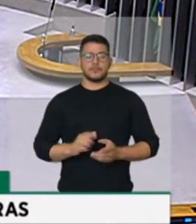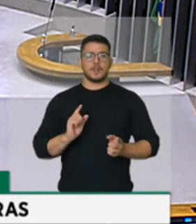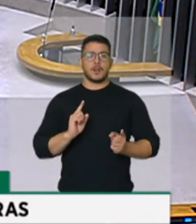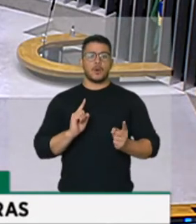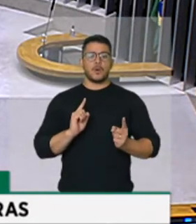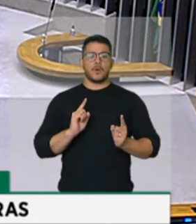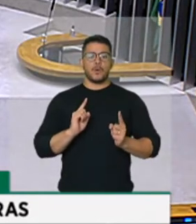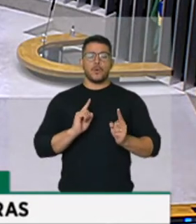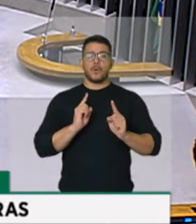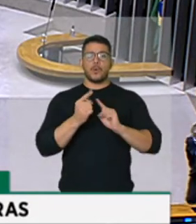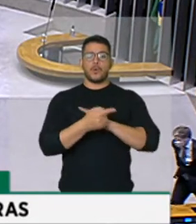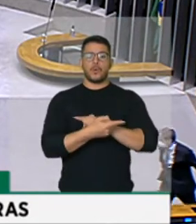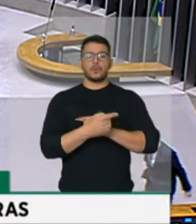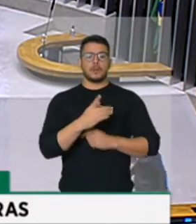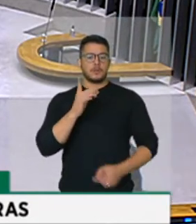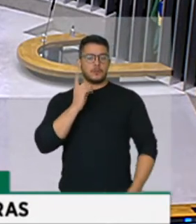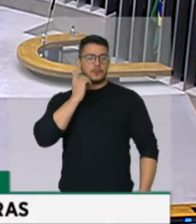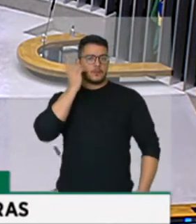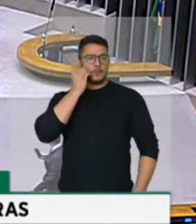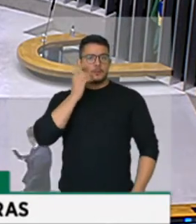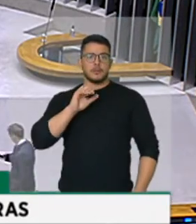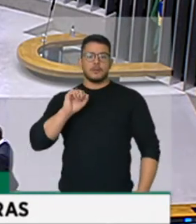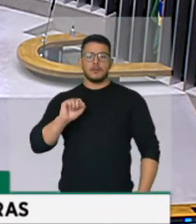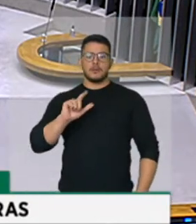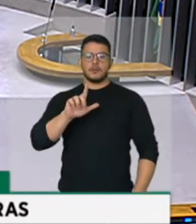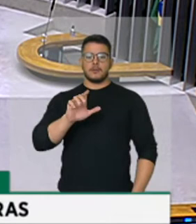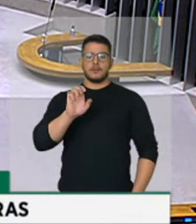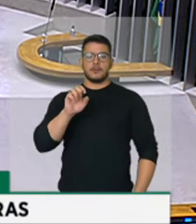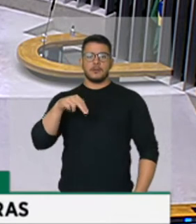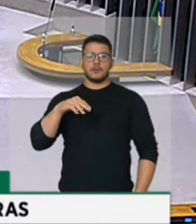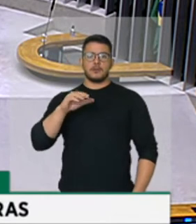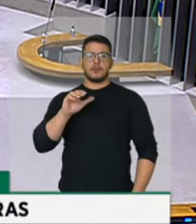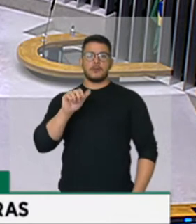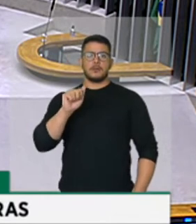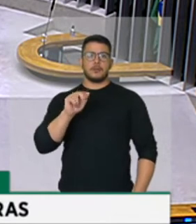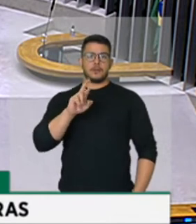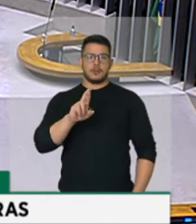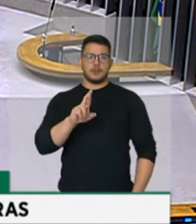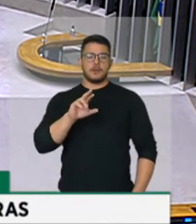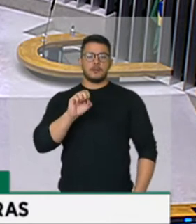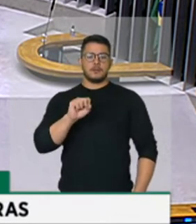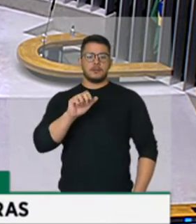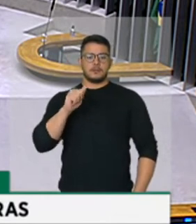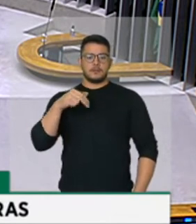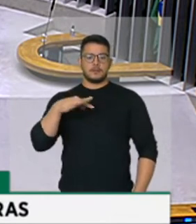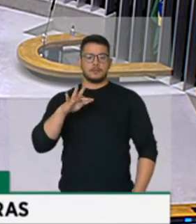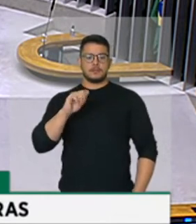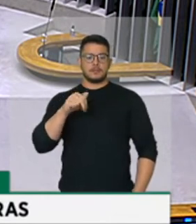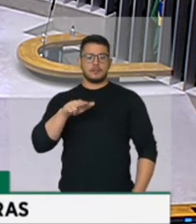MELHOR ATENDIMENTO DO CONSUMIDOR, MENOS EXERCÍCIO AS ESTATAL E MAIS FOCO DO ESTADO NO QUE É BÁSICO E NO QUE É NECESSÁRIO. OBRIGADO. -- [PRESIDENTE]: PARA...